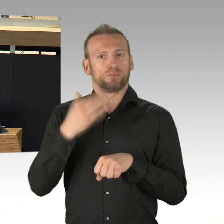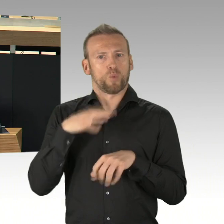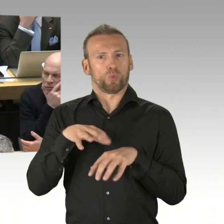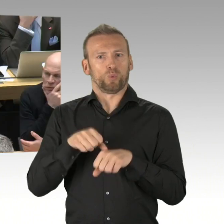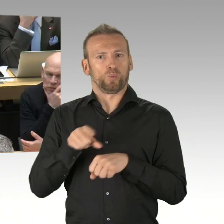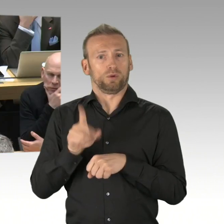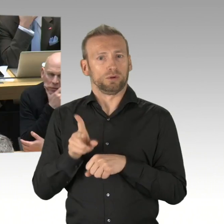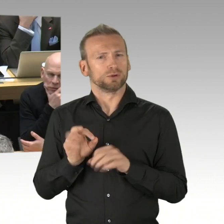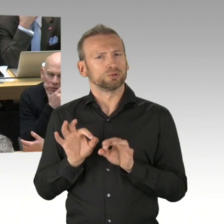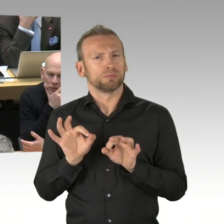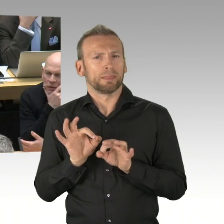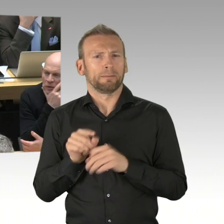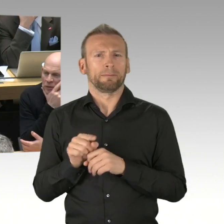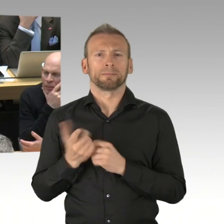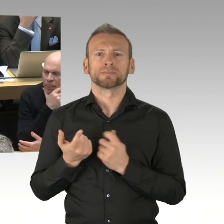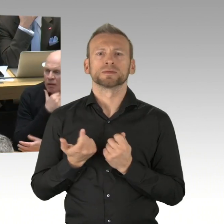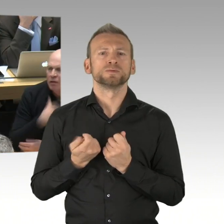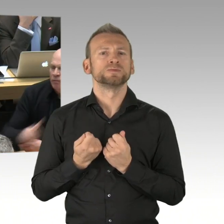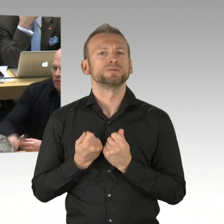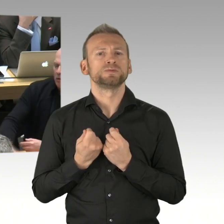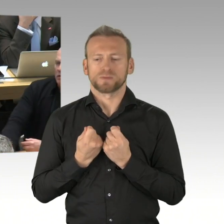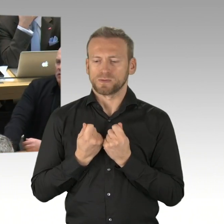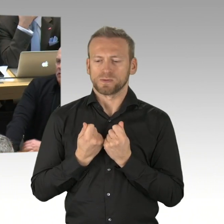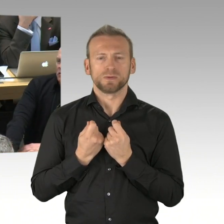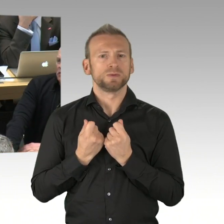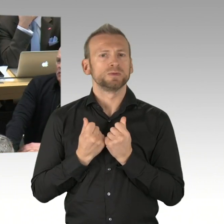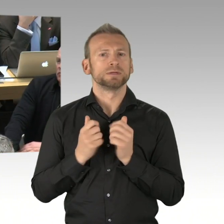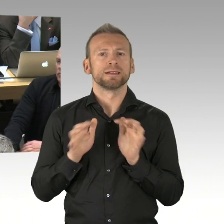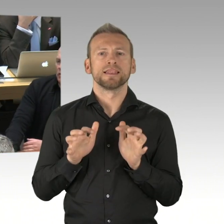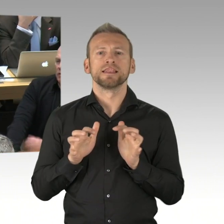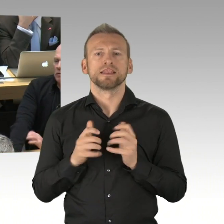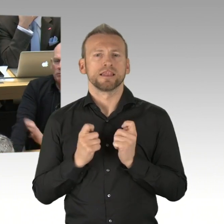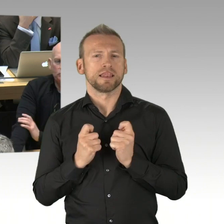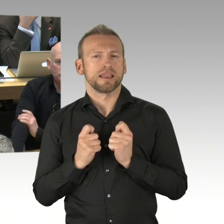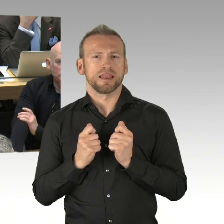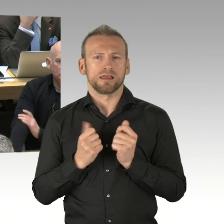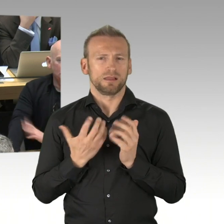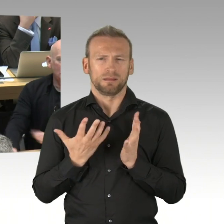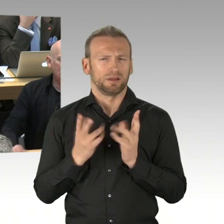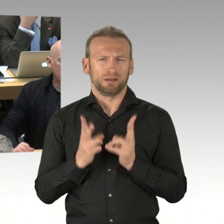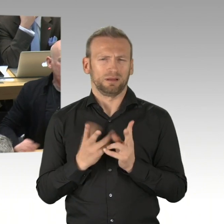sondern Sie organisieren in dieser Stadt die harte Auseinandersetzung, die wir nicht brauchen.